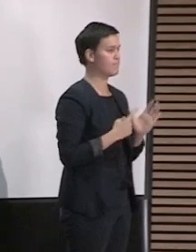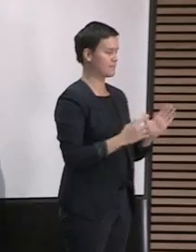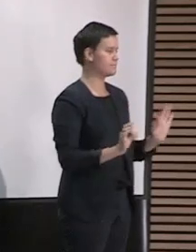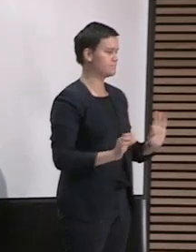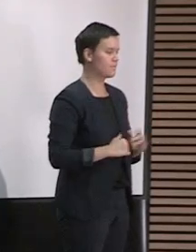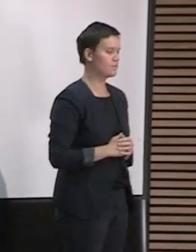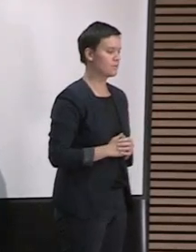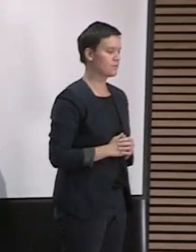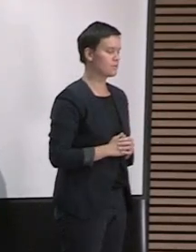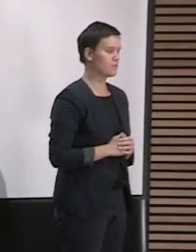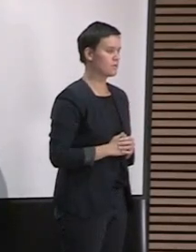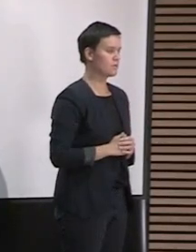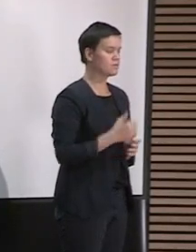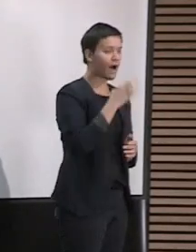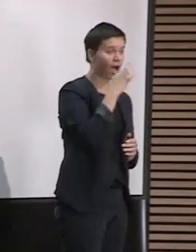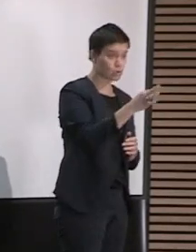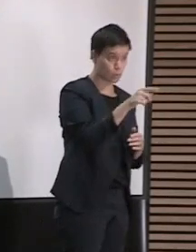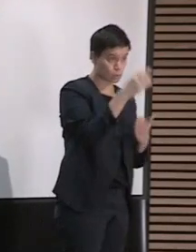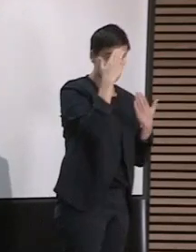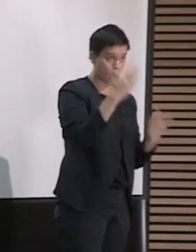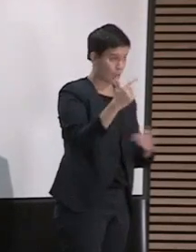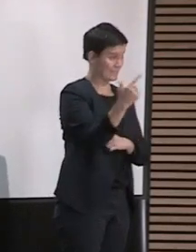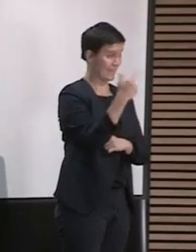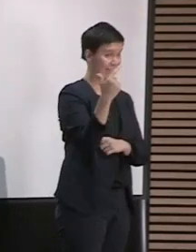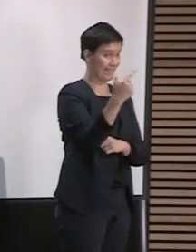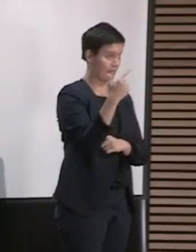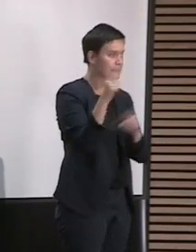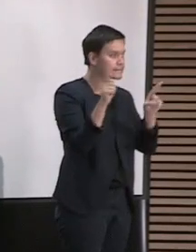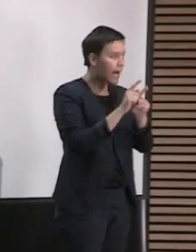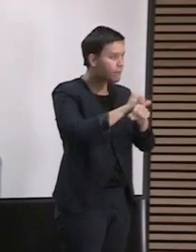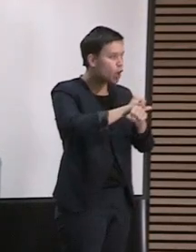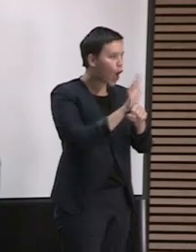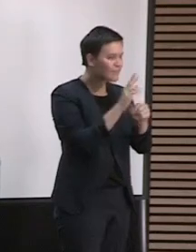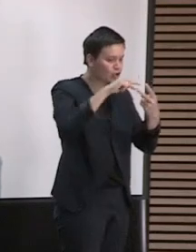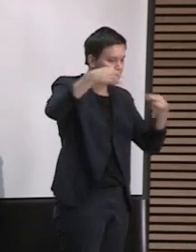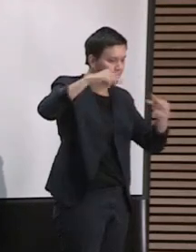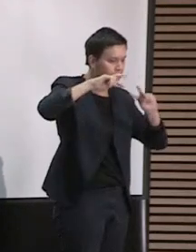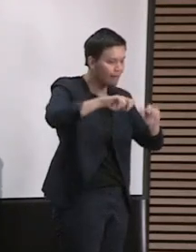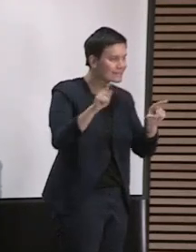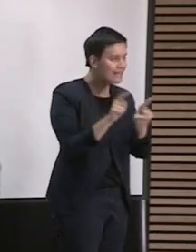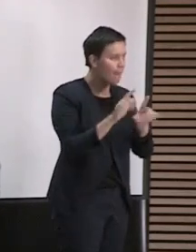tera pea kua puta he kee kaore i te rongohia Tuhinga o mua.